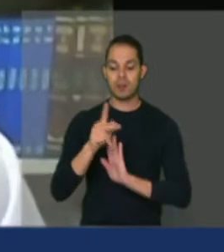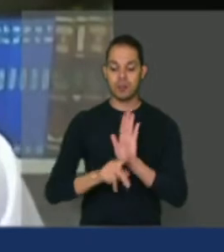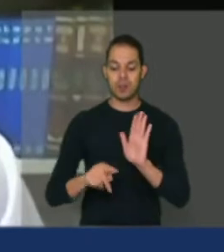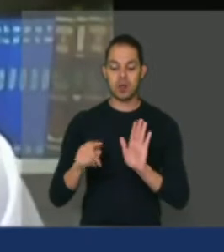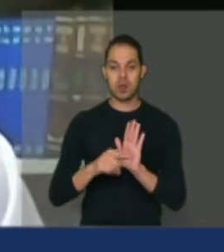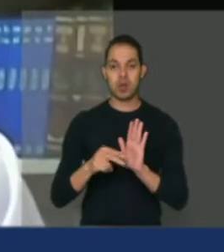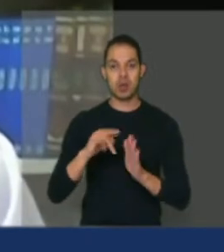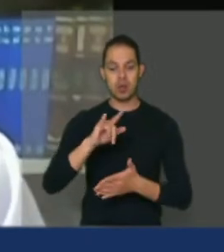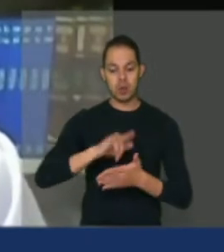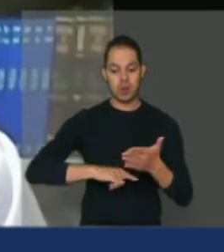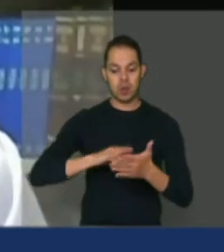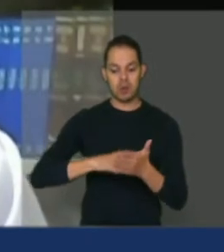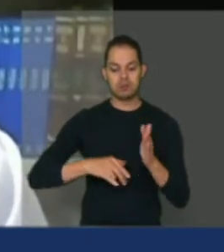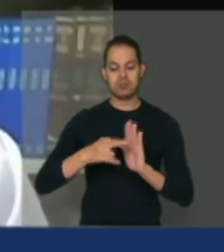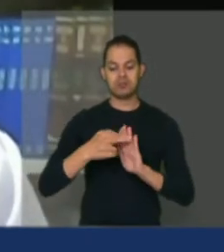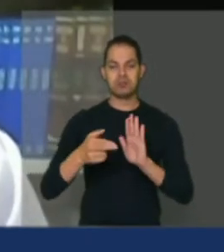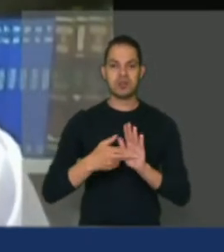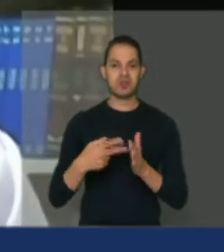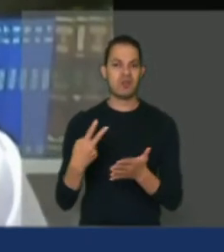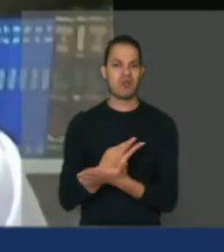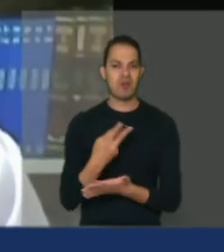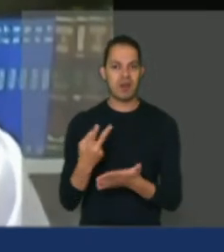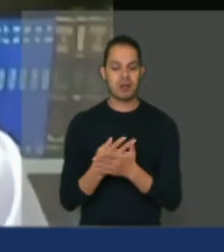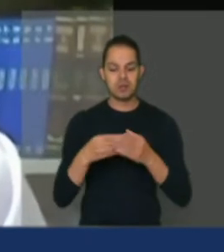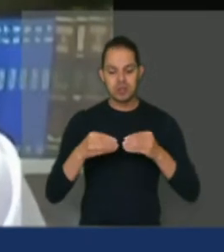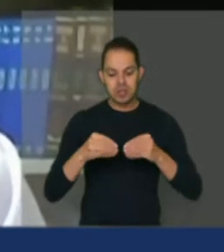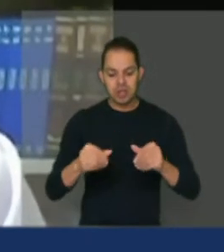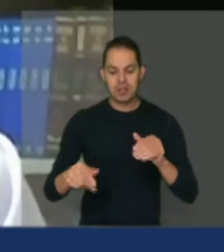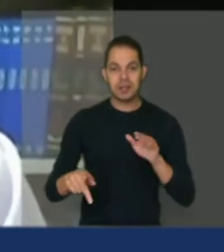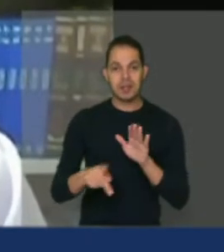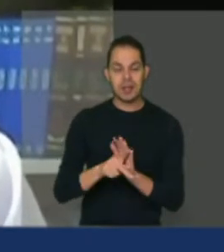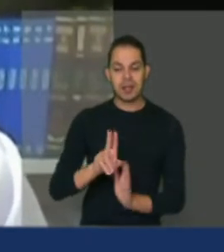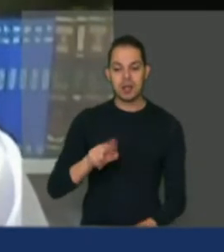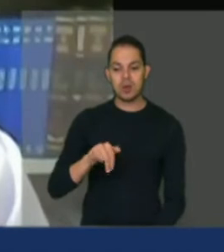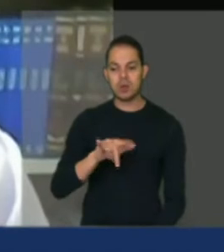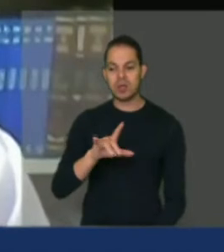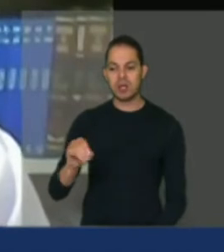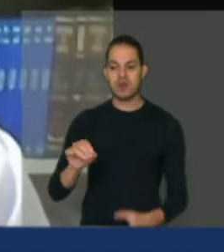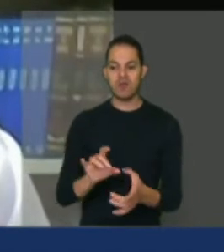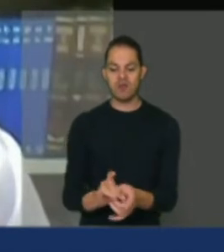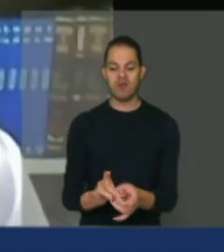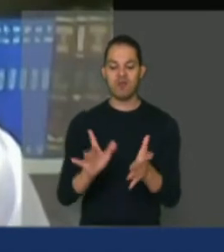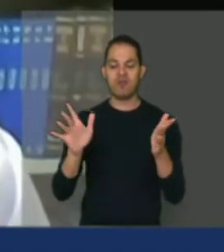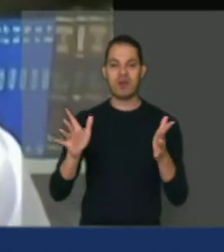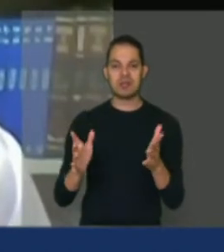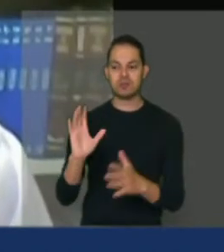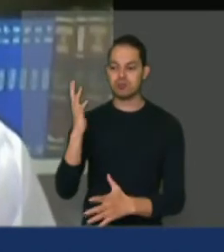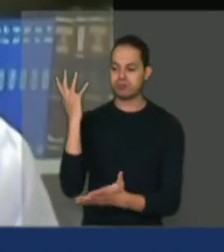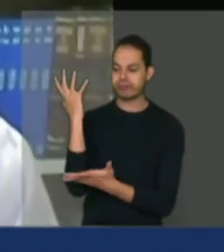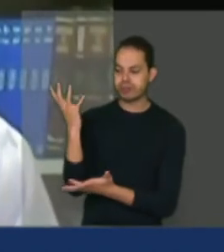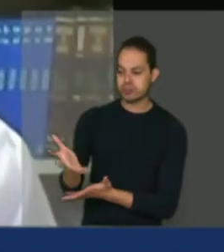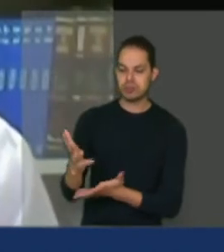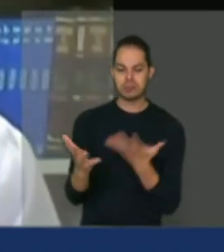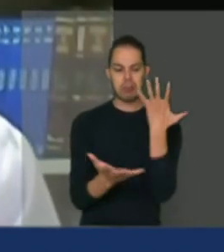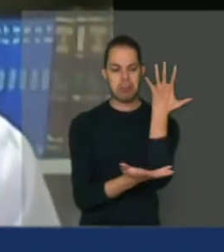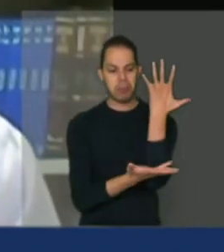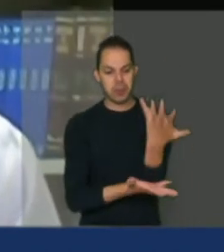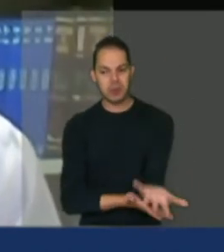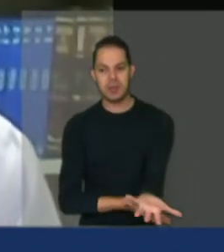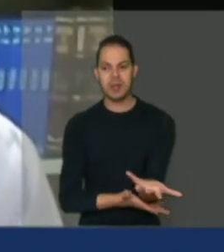INDEVIDA DE TERRAS PÚBLICAS E FACILITA O DESMATAMENTO AMBIENTAL. UM GRANDE RETROCESSO A APROVAÇÃO DO